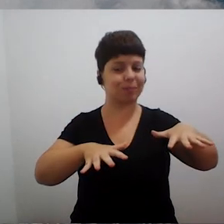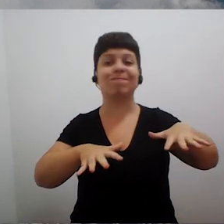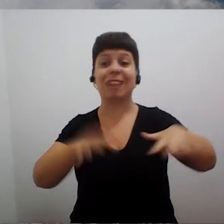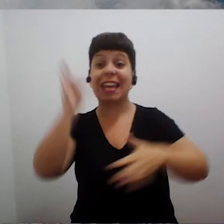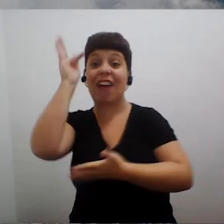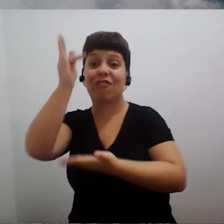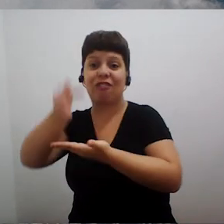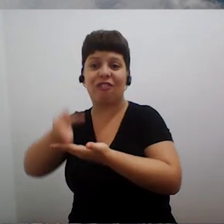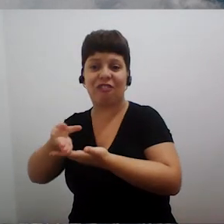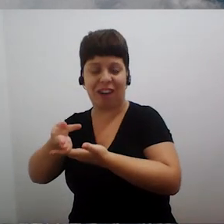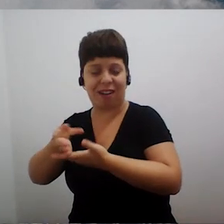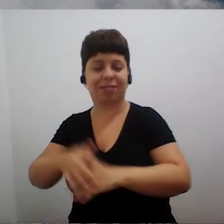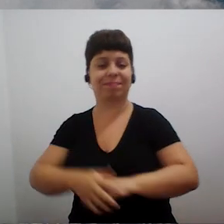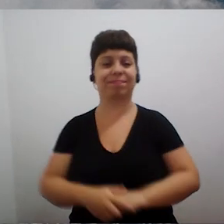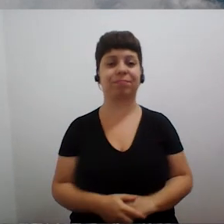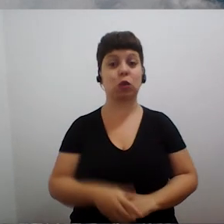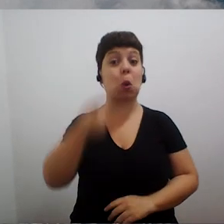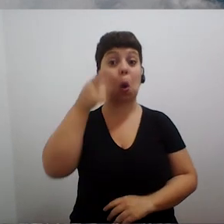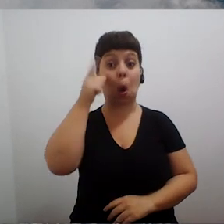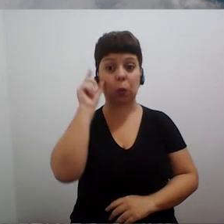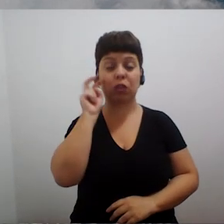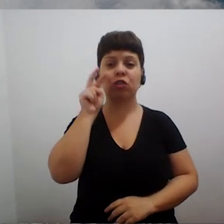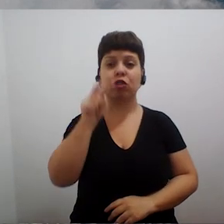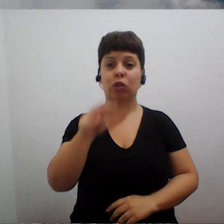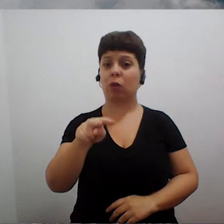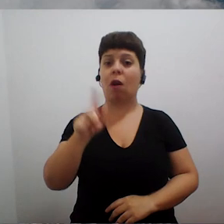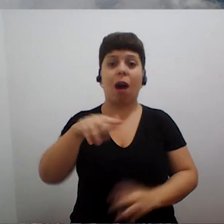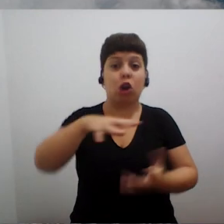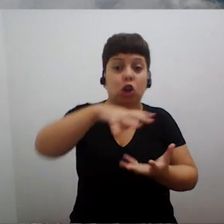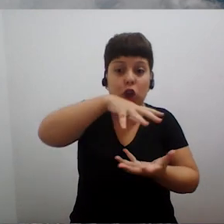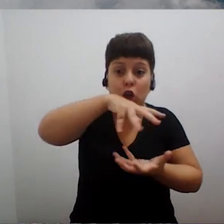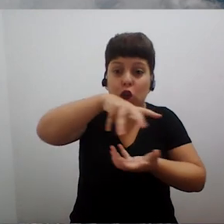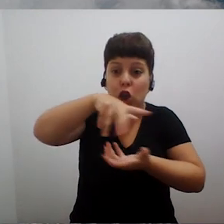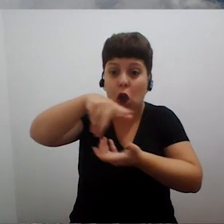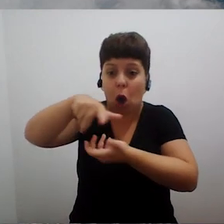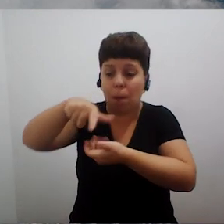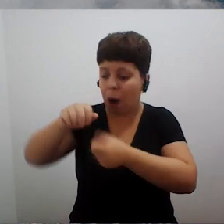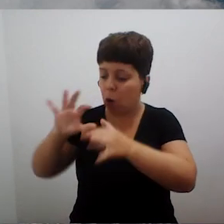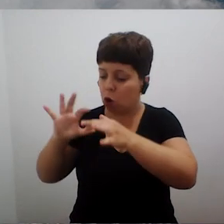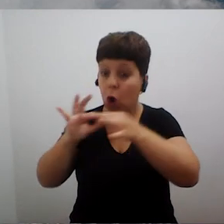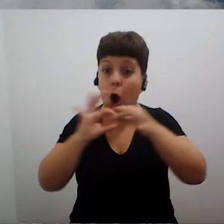Assim como vimos ontem, oceano é um grande elo global que conecta culturas e países ao redor do mundo.